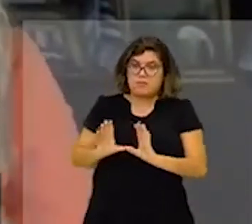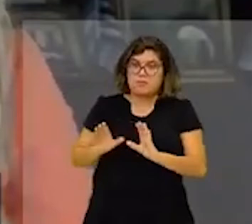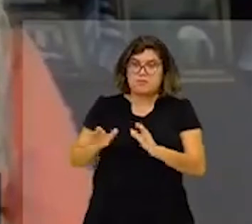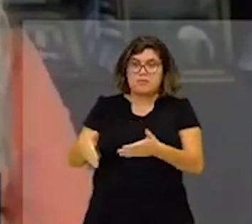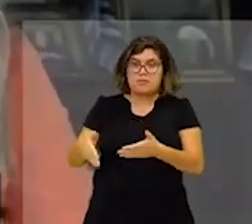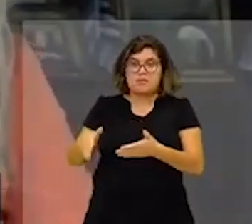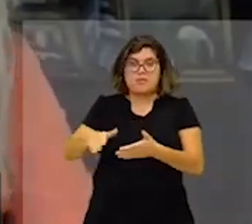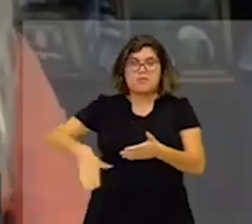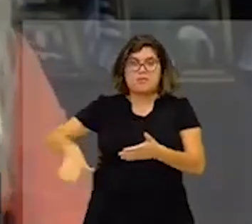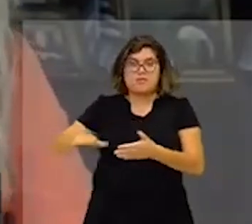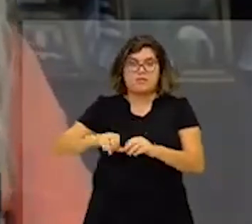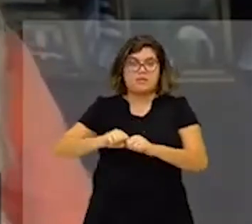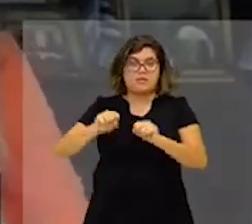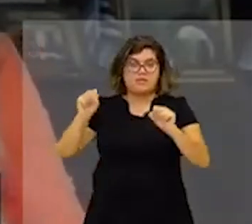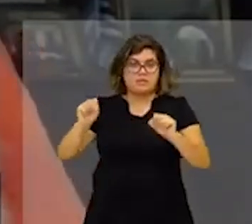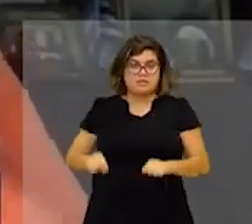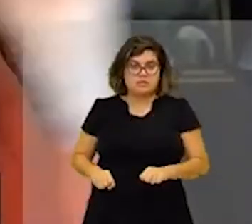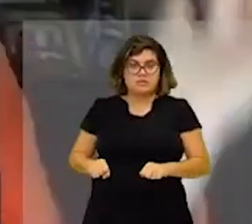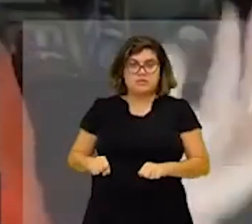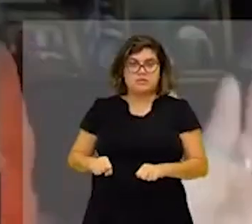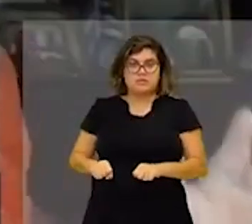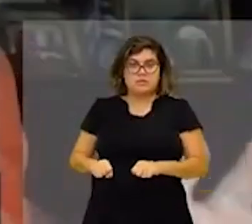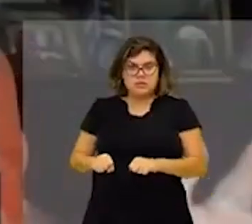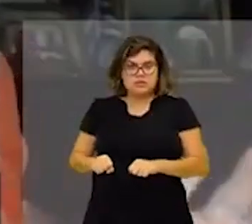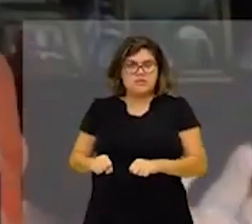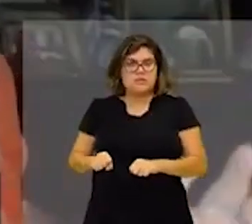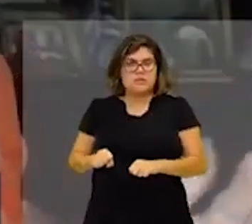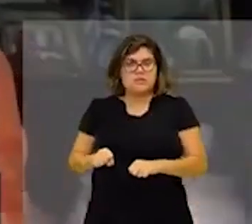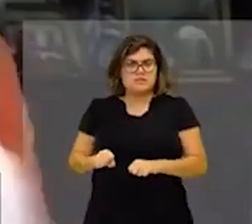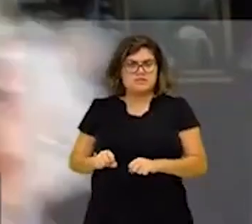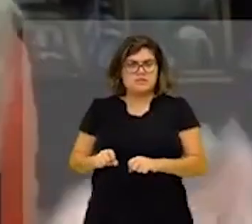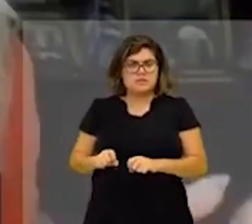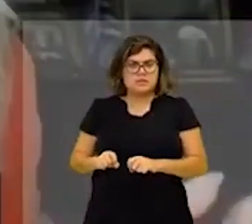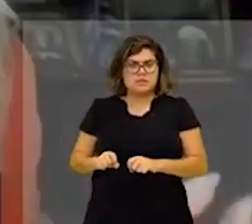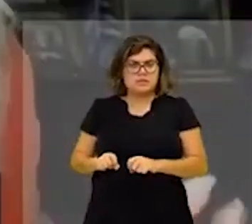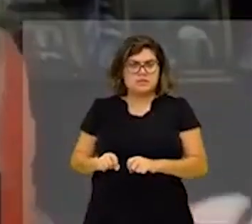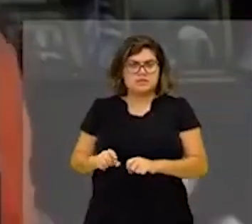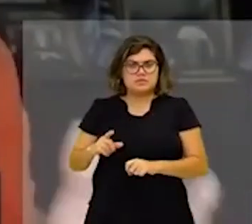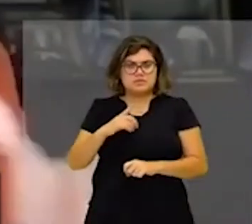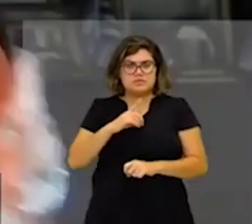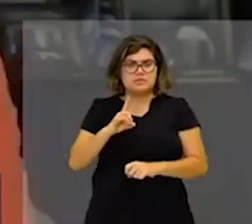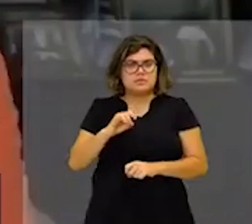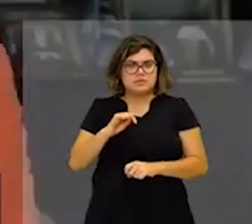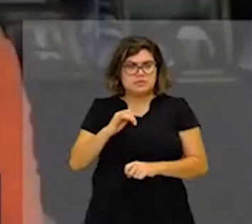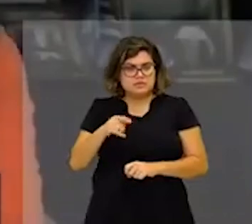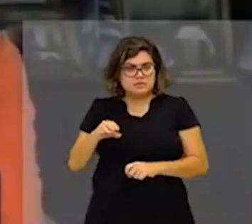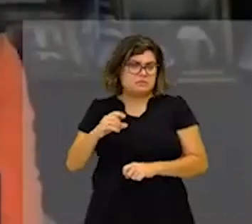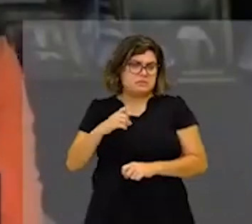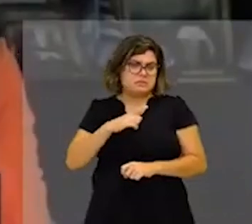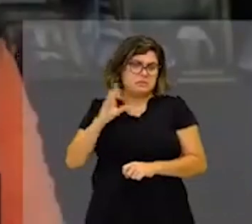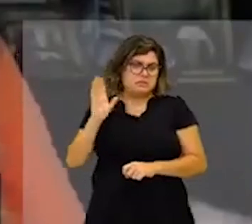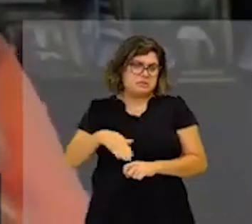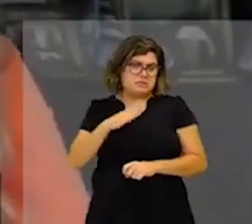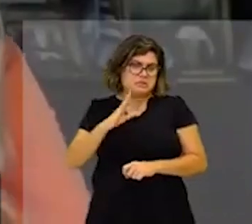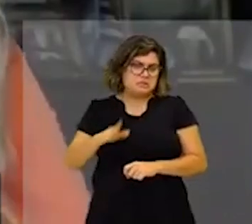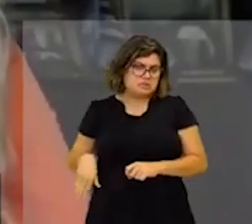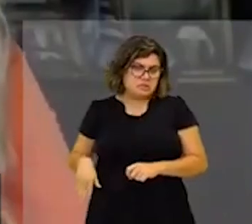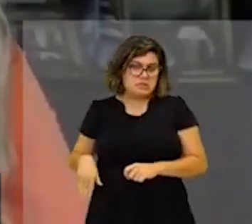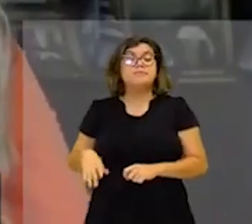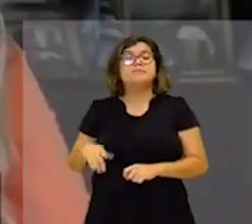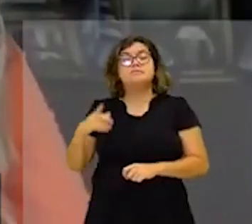do sistema de inscrição mas como vimos já foi ela foi rejeitada tivemos aqui a manutenção do sistema